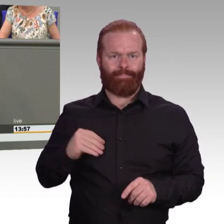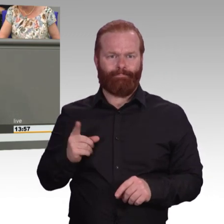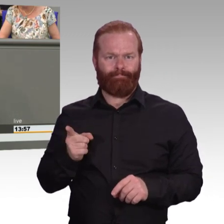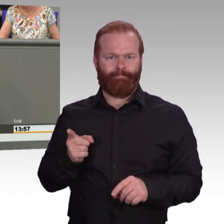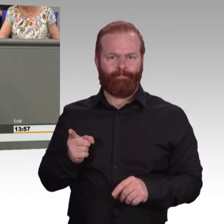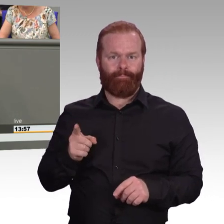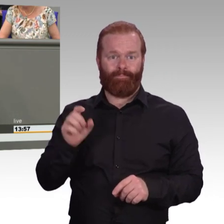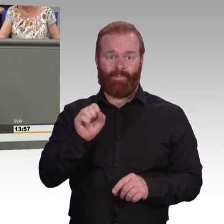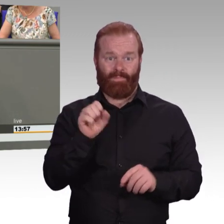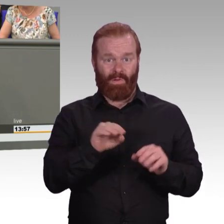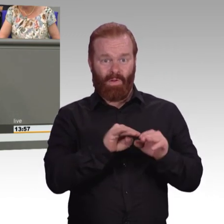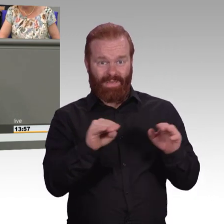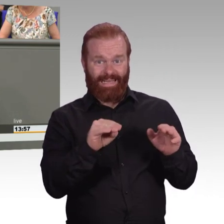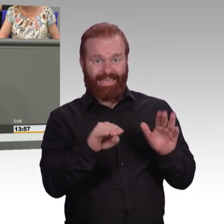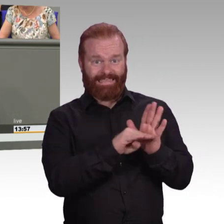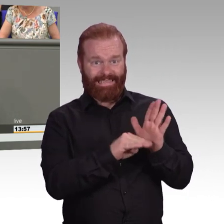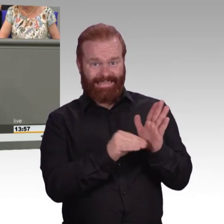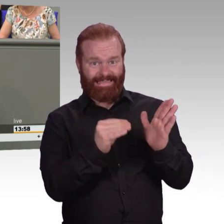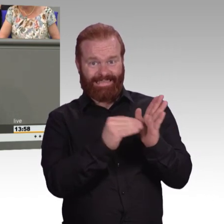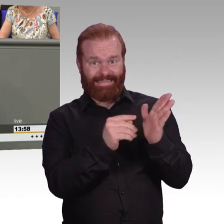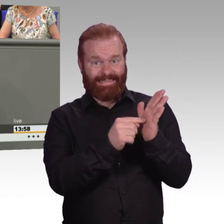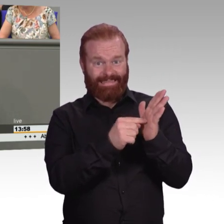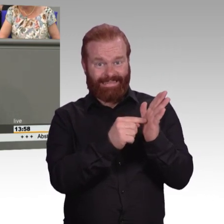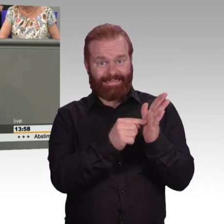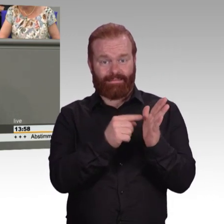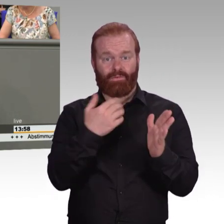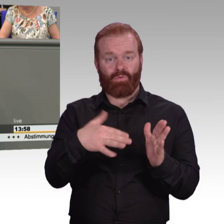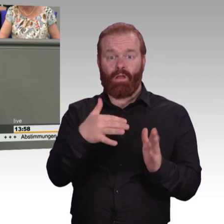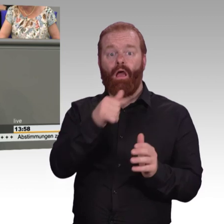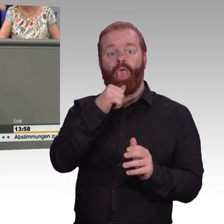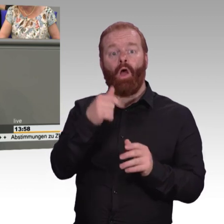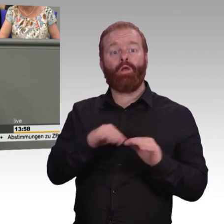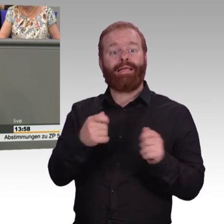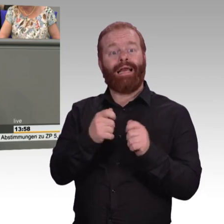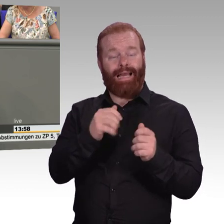es wird also darauf ankommen eine adäquate Formulierung zu finden, die beide Aspekte, die ich gerade benannt habe,